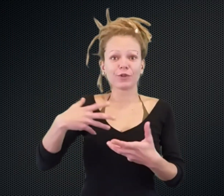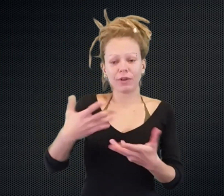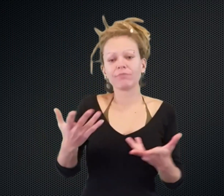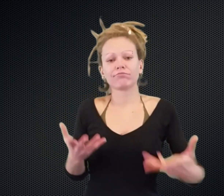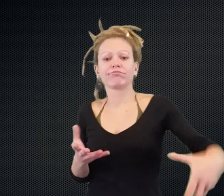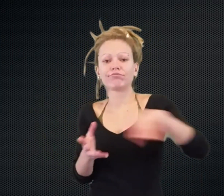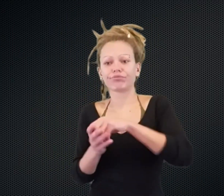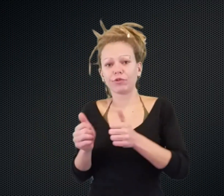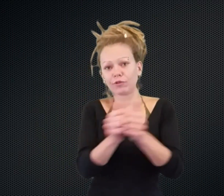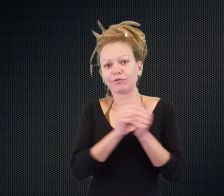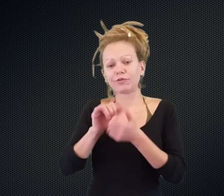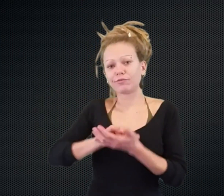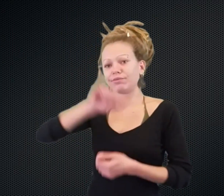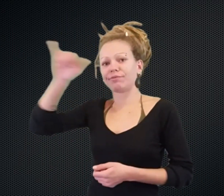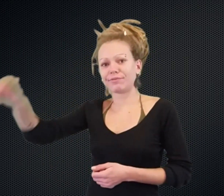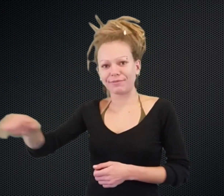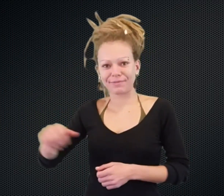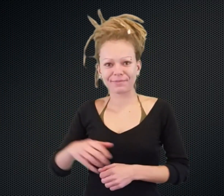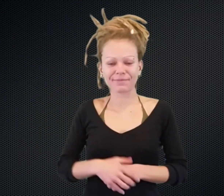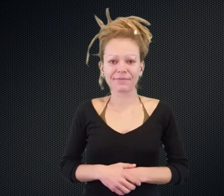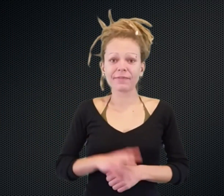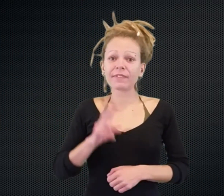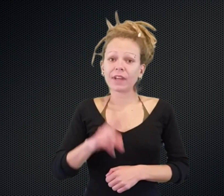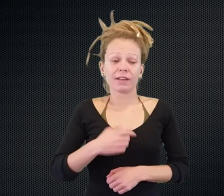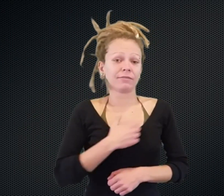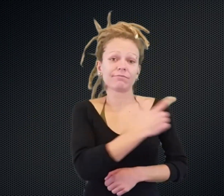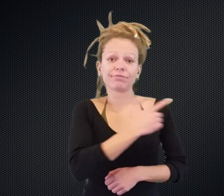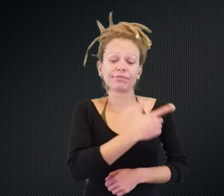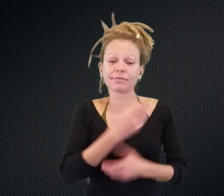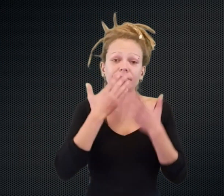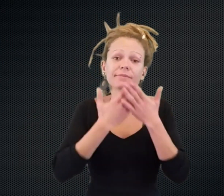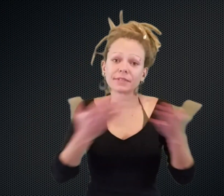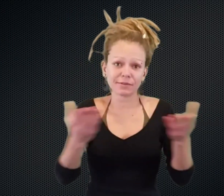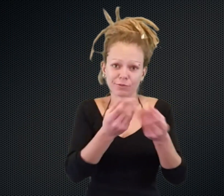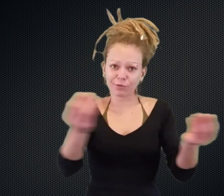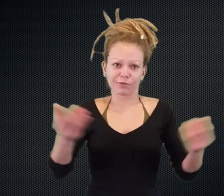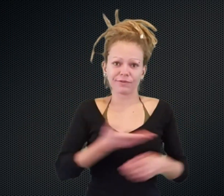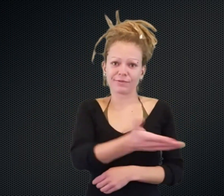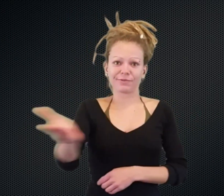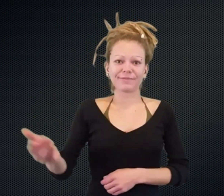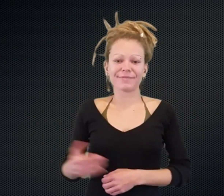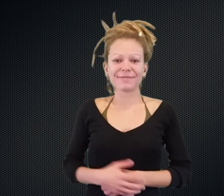pour participer à sa réalisation, ensemble, sur place au Bénin. Pour conclure et très sincèrement, nous vous remercions beaucoup.